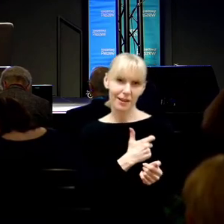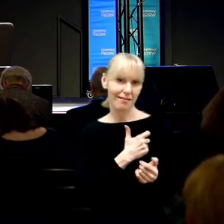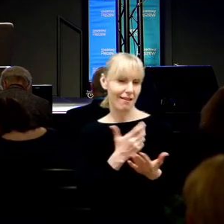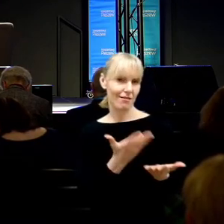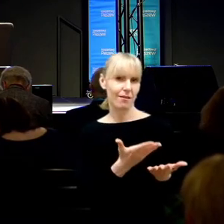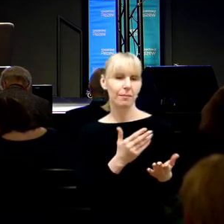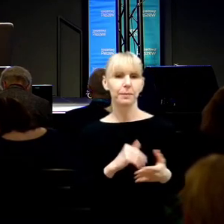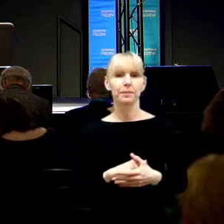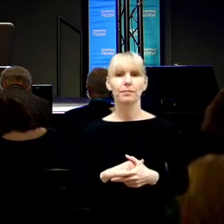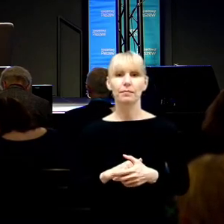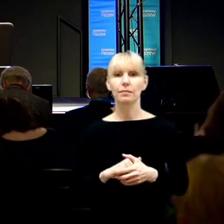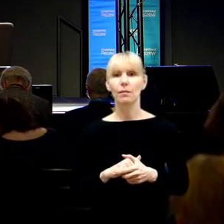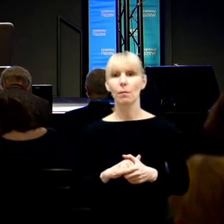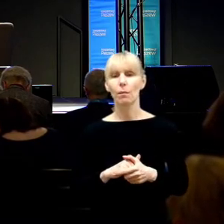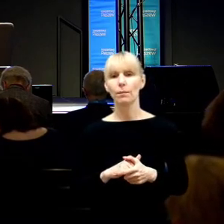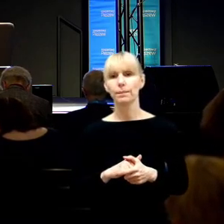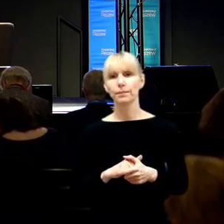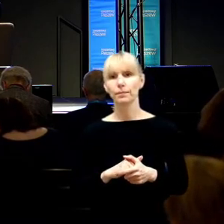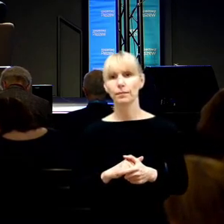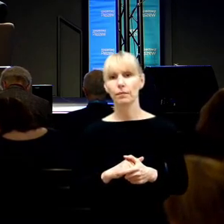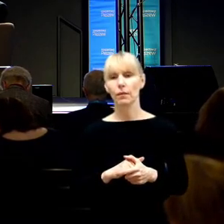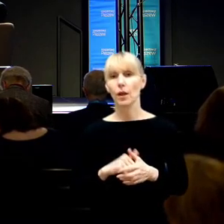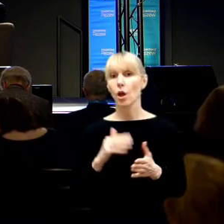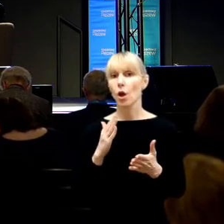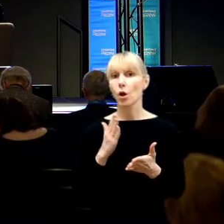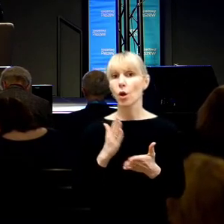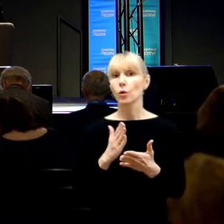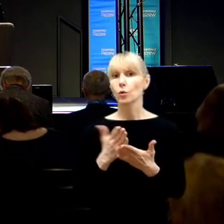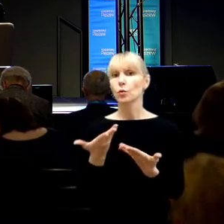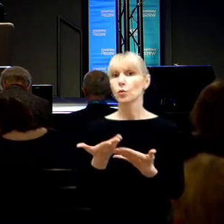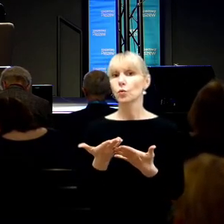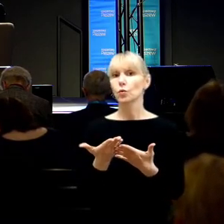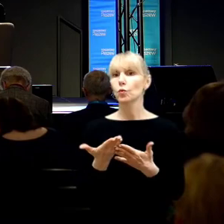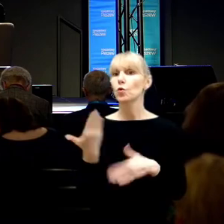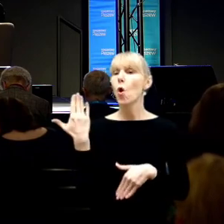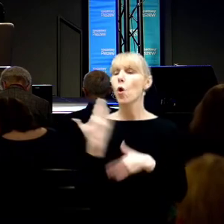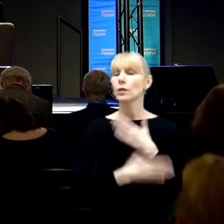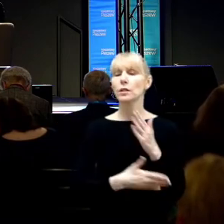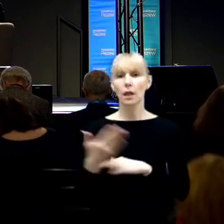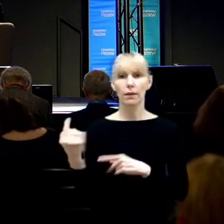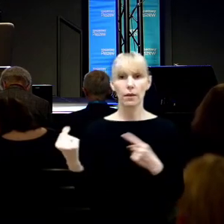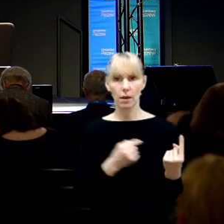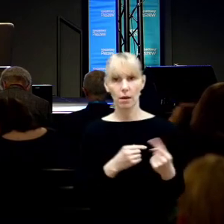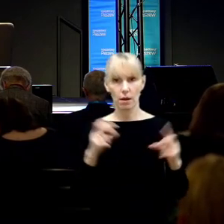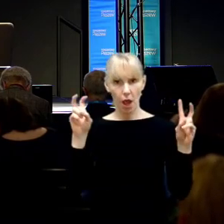Proszę Państwa, ostatnia dzisiaj debata, debata pod hasłem Mieszkalnictwo W Praktyce.